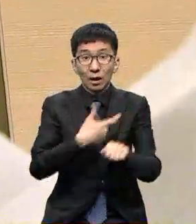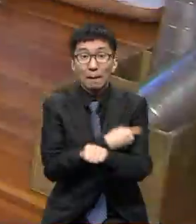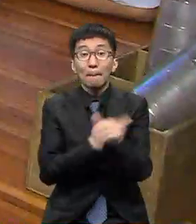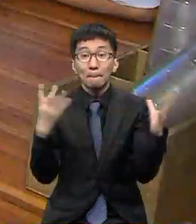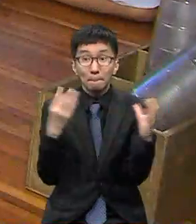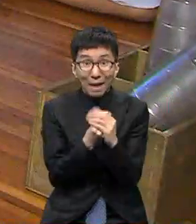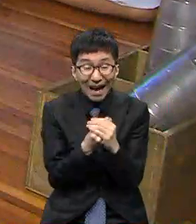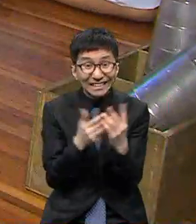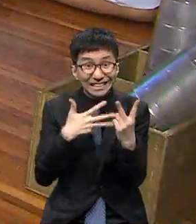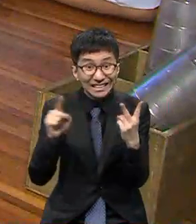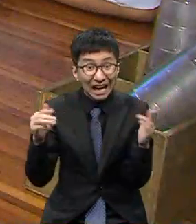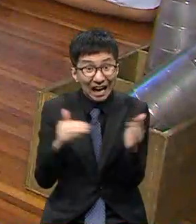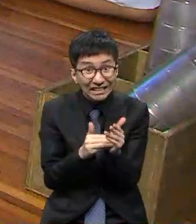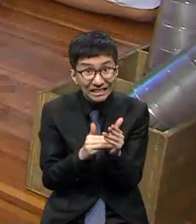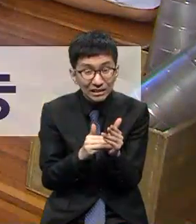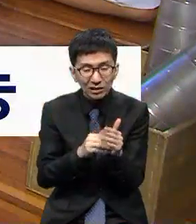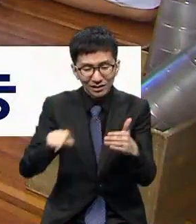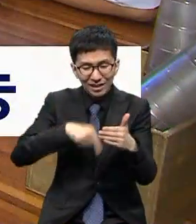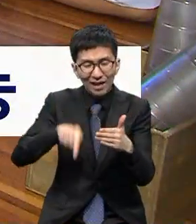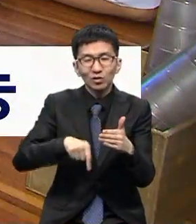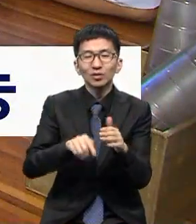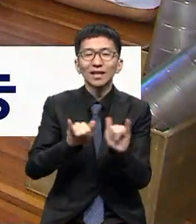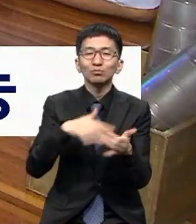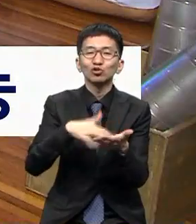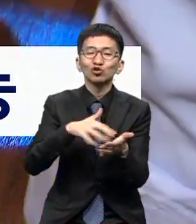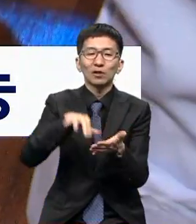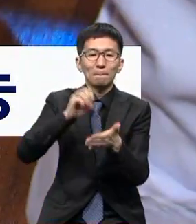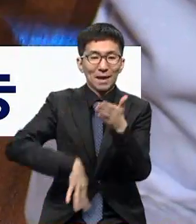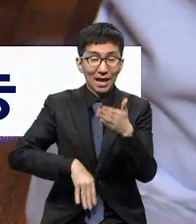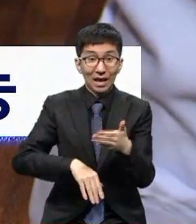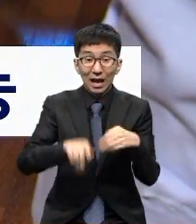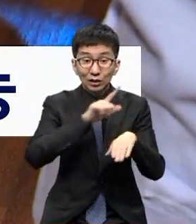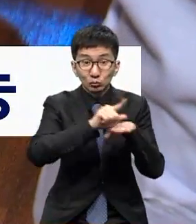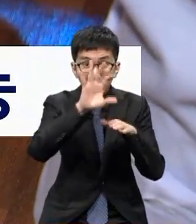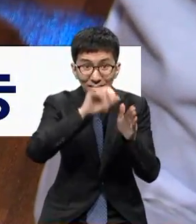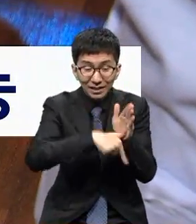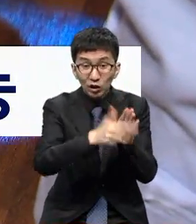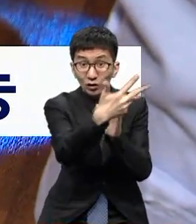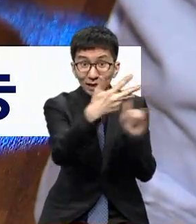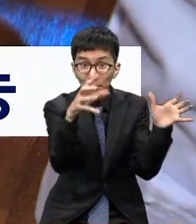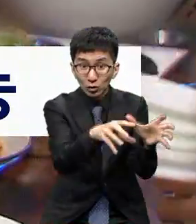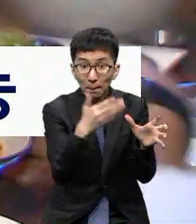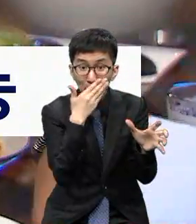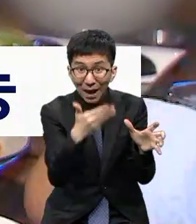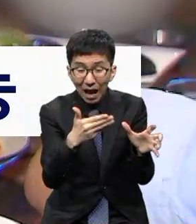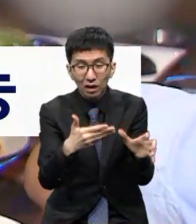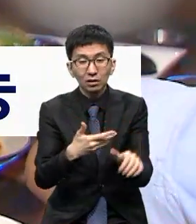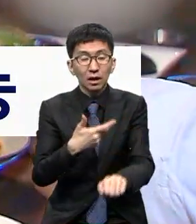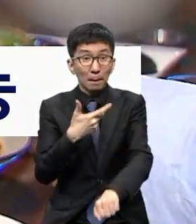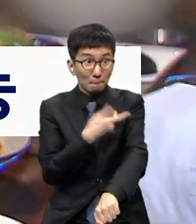됩니다. 비수도권에서 8명까지 허용되는 경우라면 비접종자 8명에 더해 접종 완료자들이